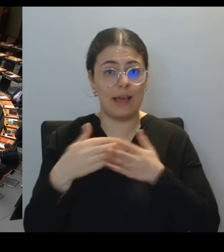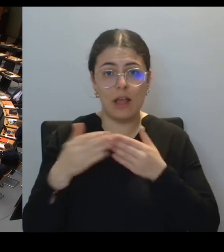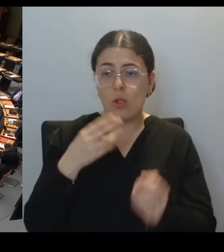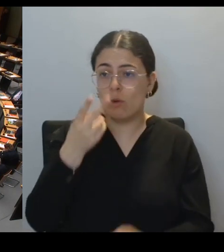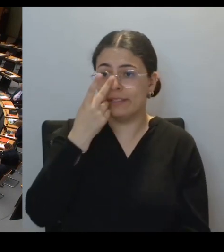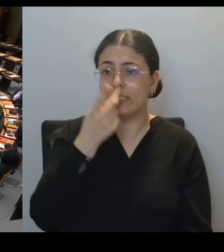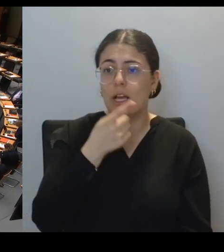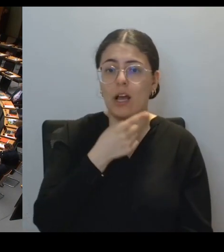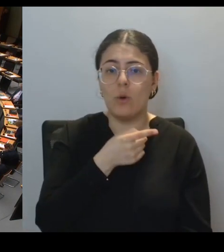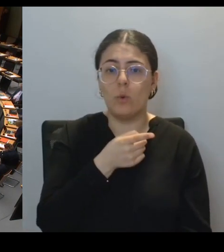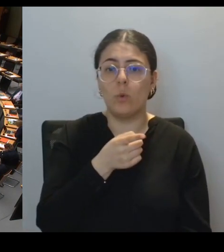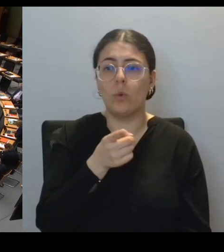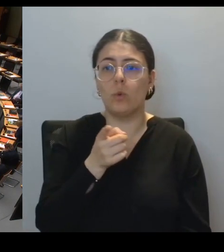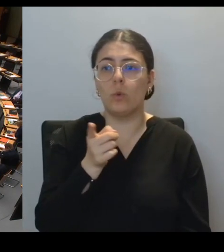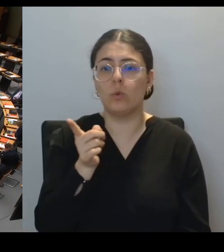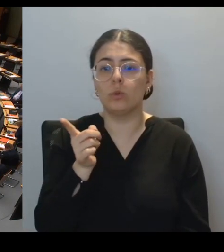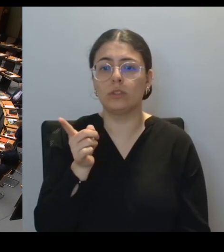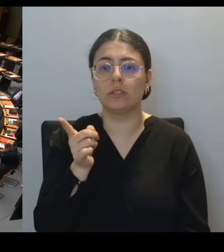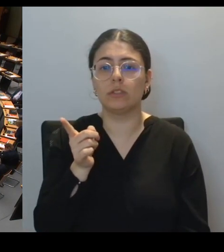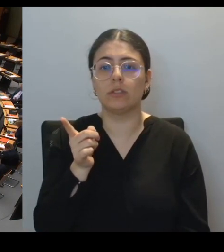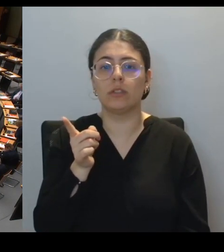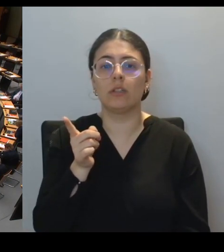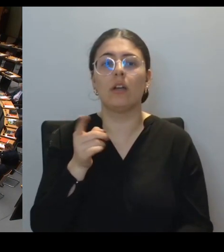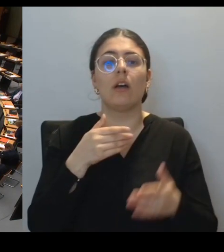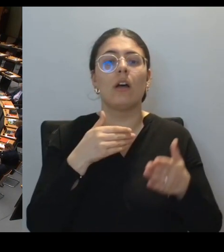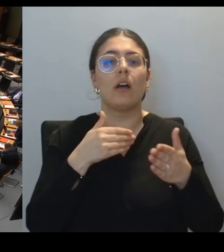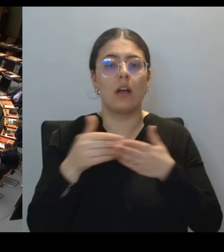90 Die Grünen. Ist der Antrag damit abgelehnt?